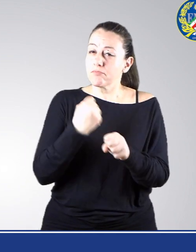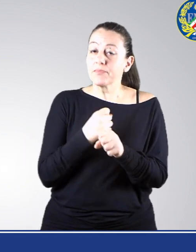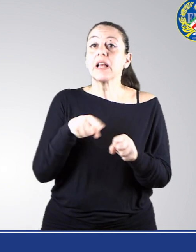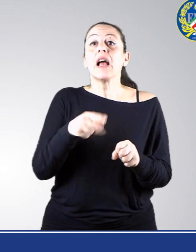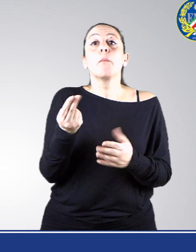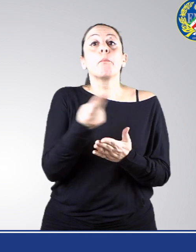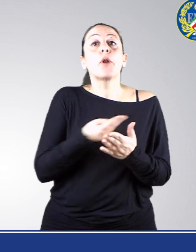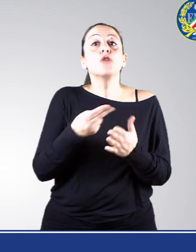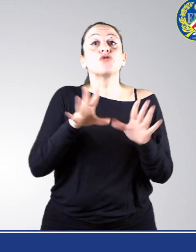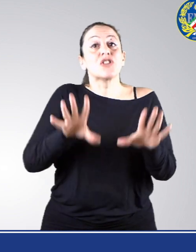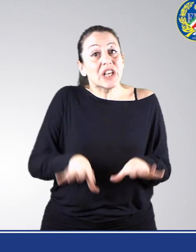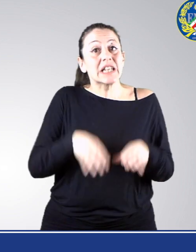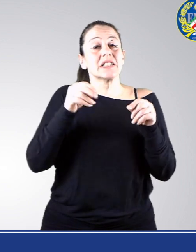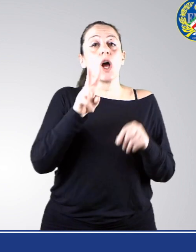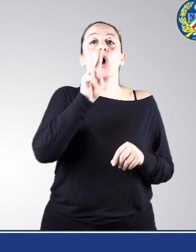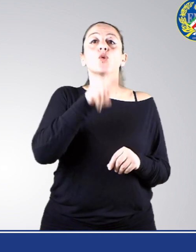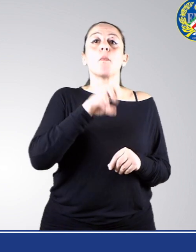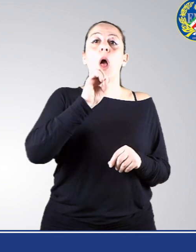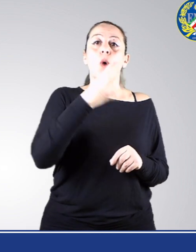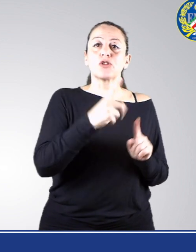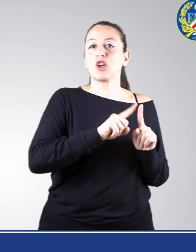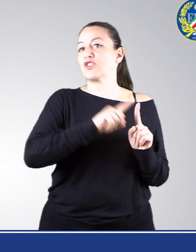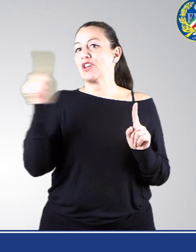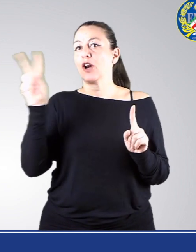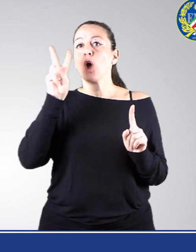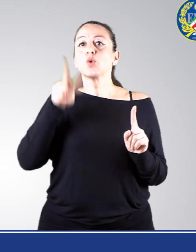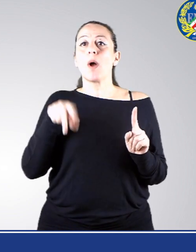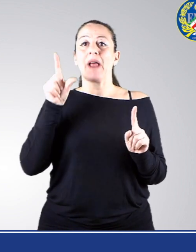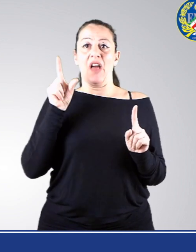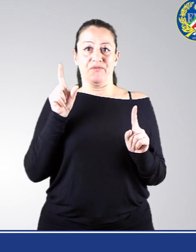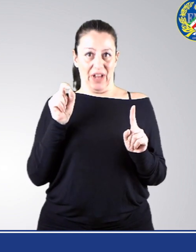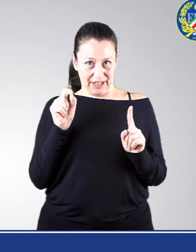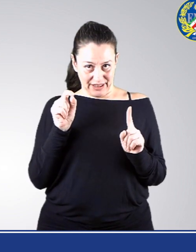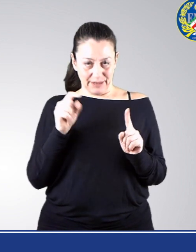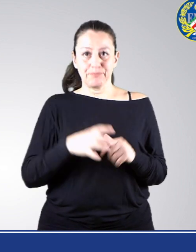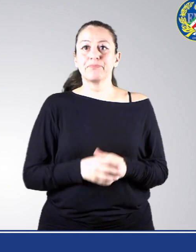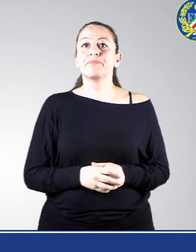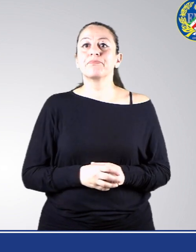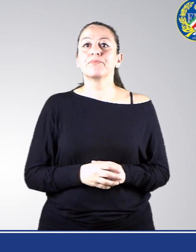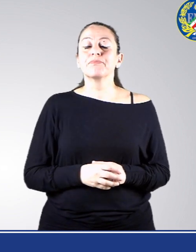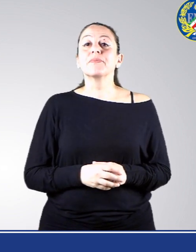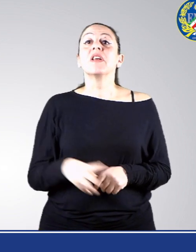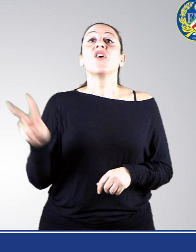il progetto dura per il periodo 2014-2020.